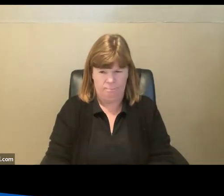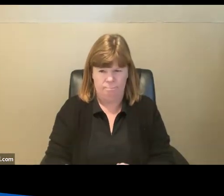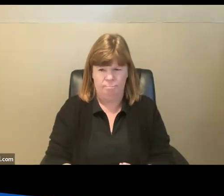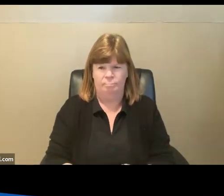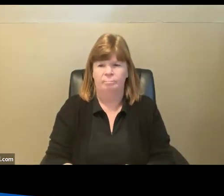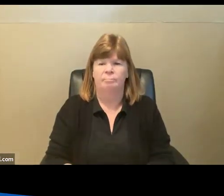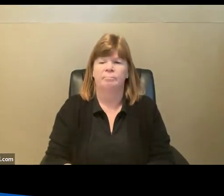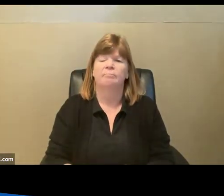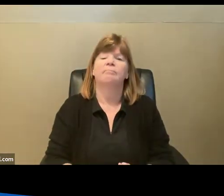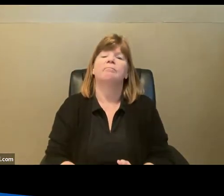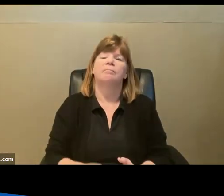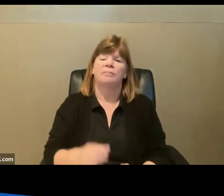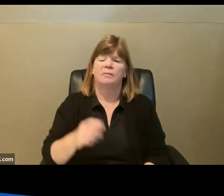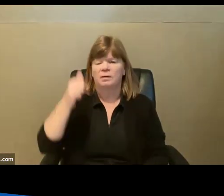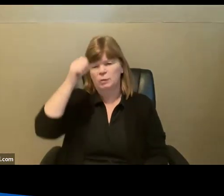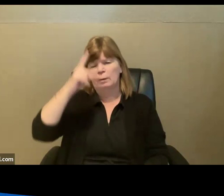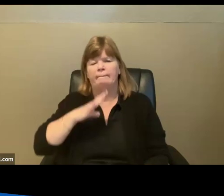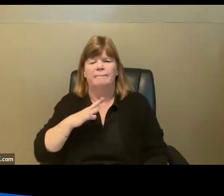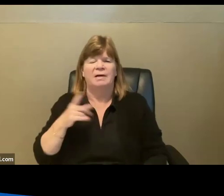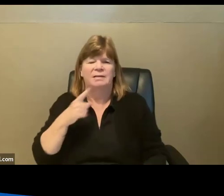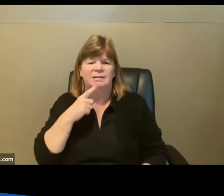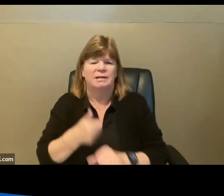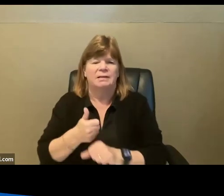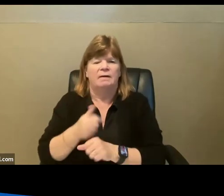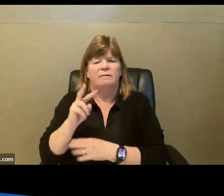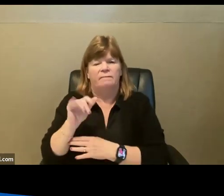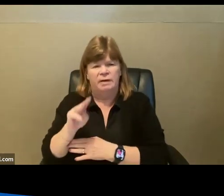Hay un caballero que ha sido víctima de un delito y él es un parapléjico incompleto.